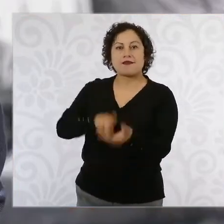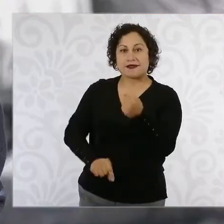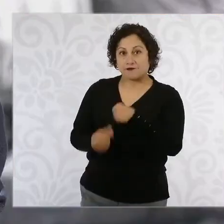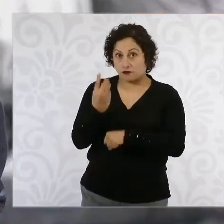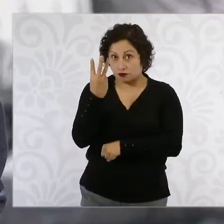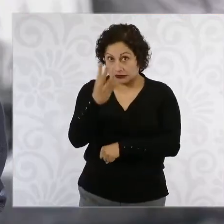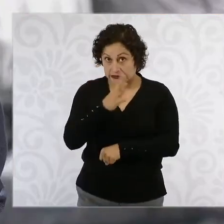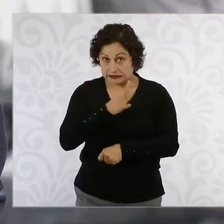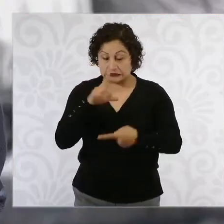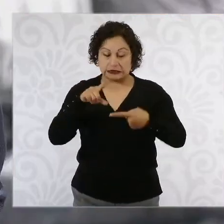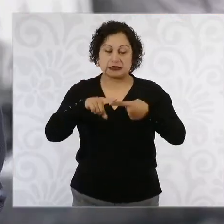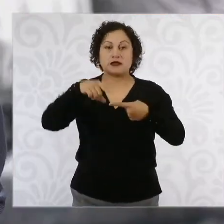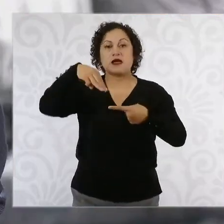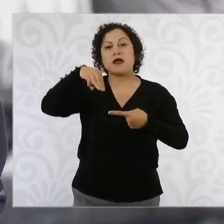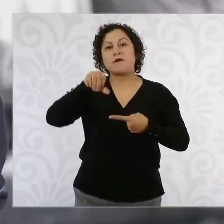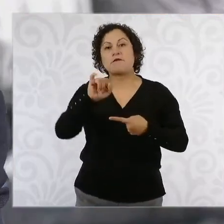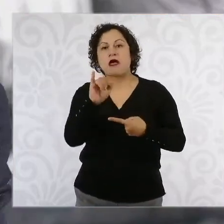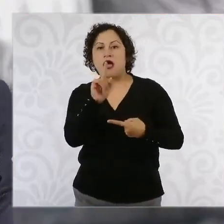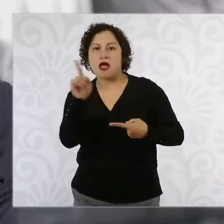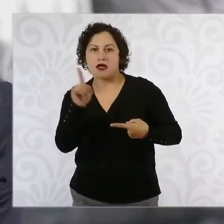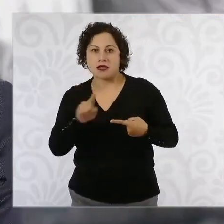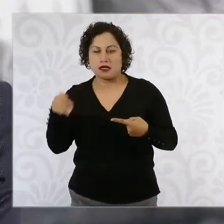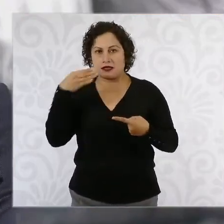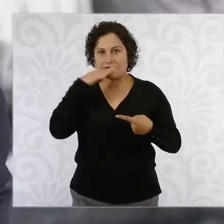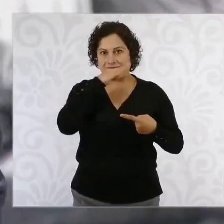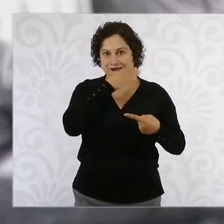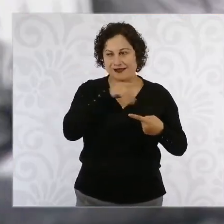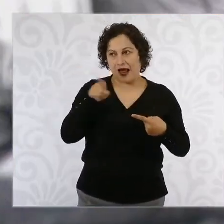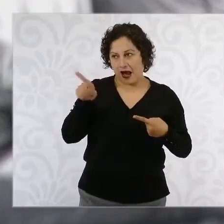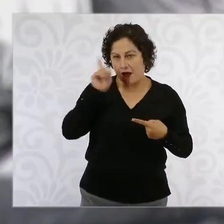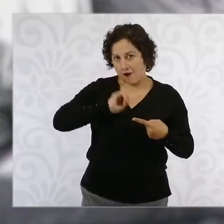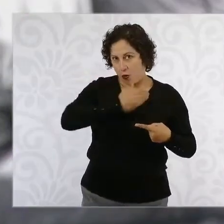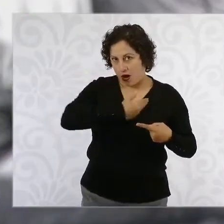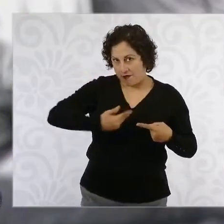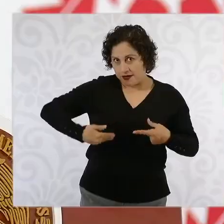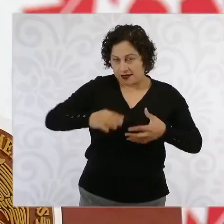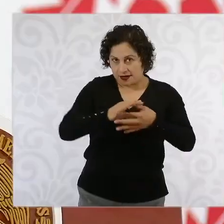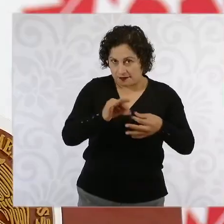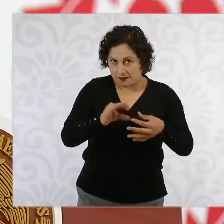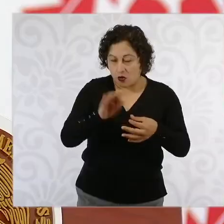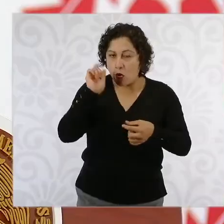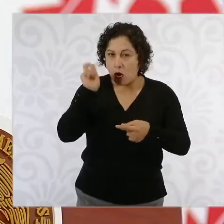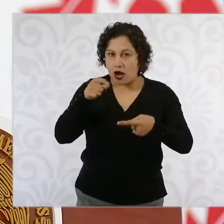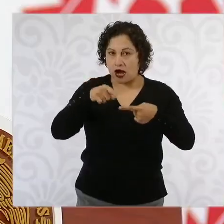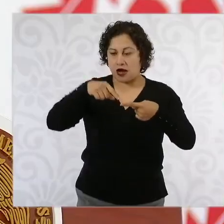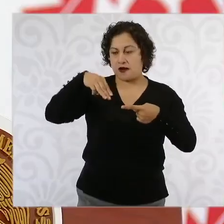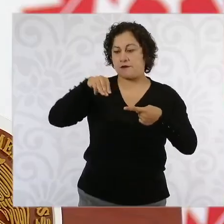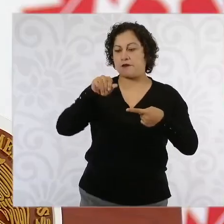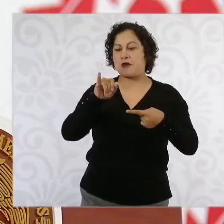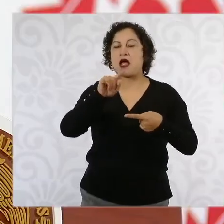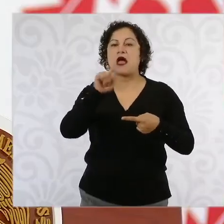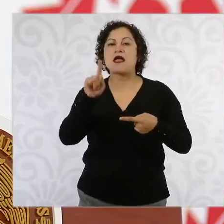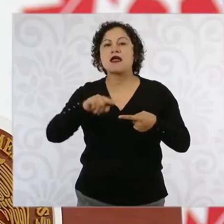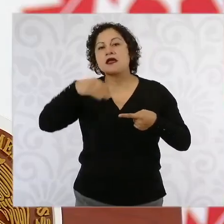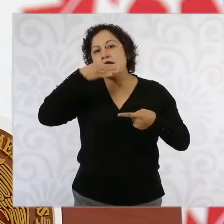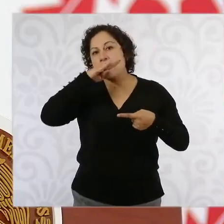que como bien ha dicho la señora presidenta es una planta que no surge de manera espontánea es